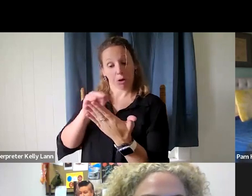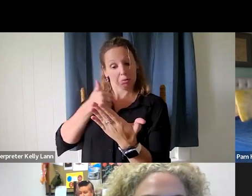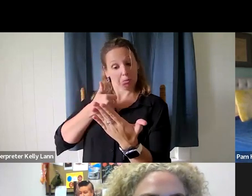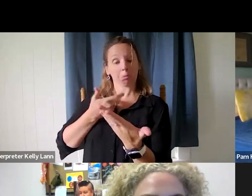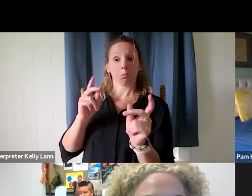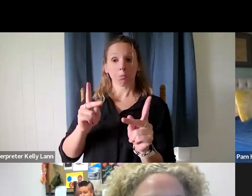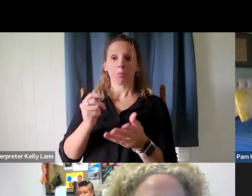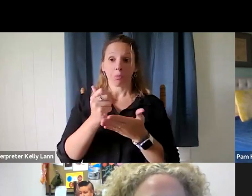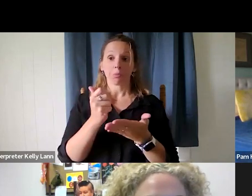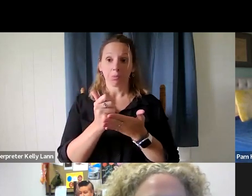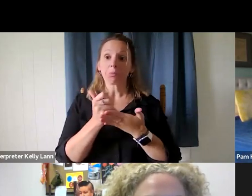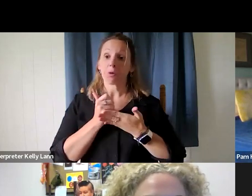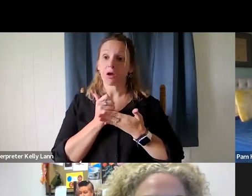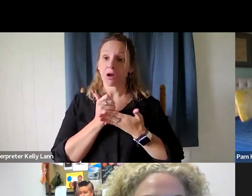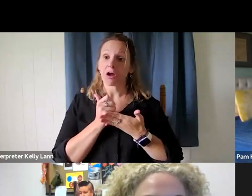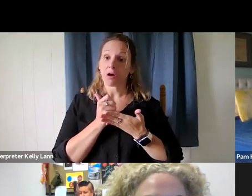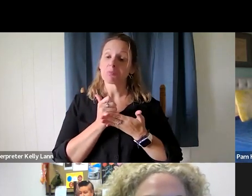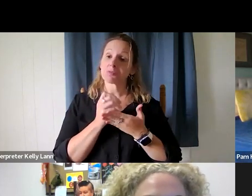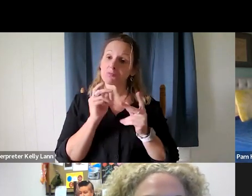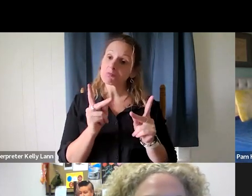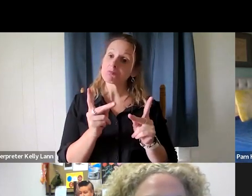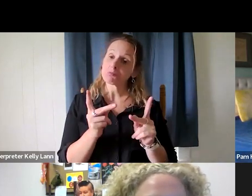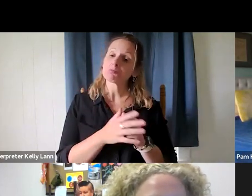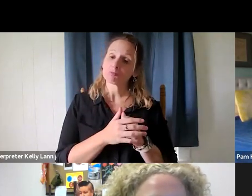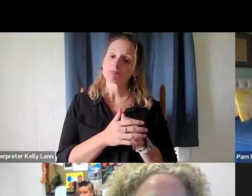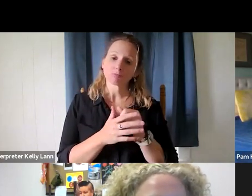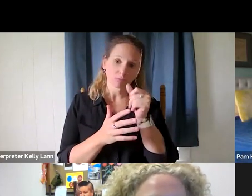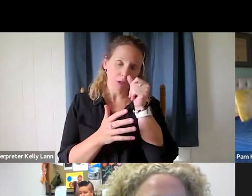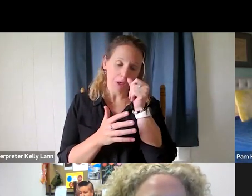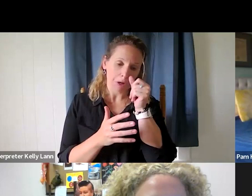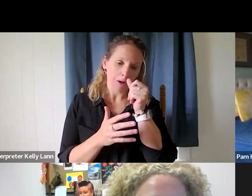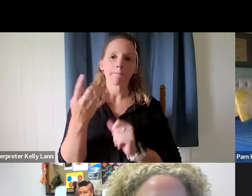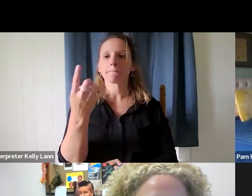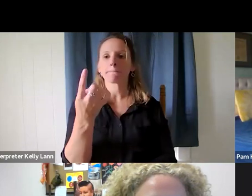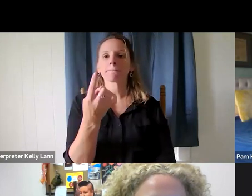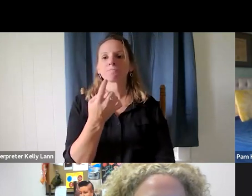Nos da contexto en eso. Y siempre decimos